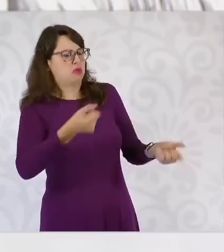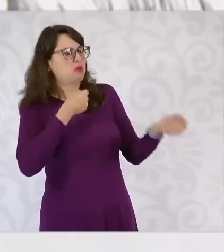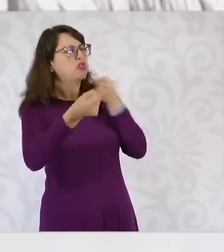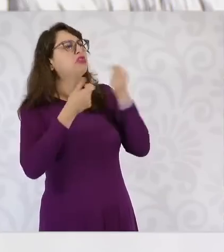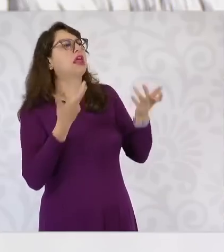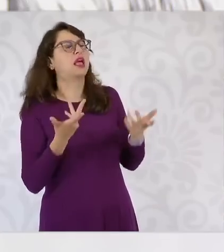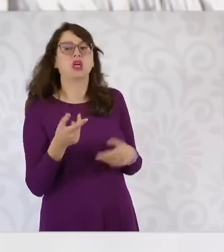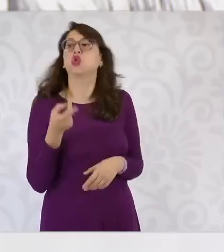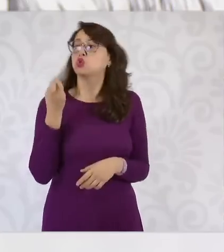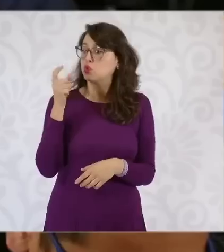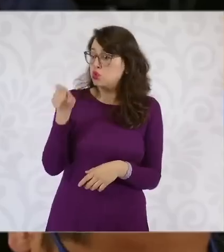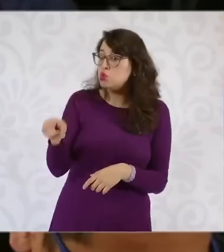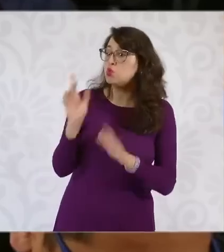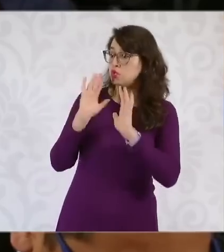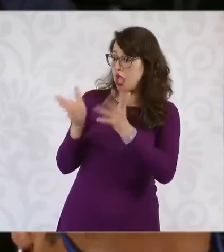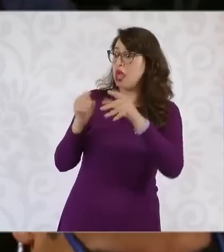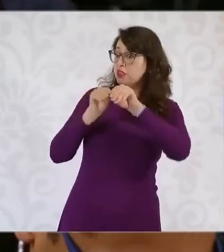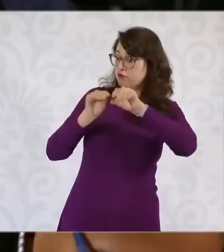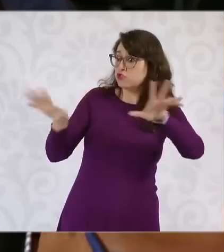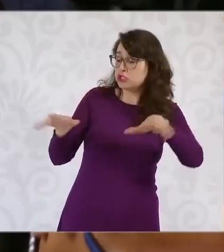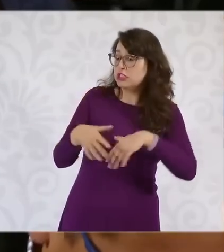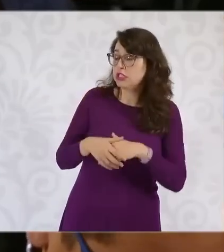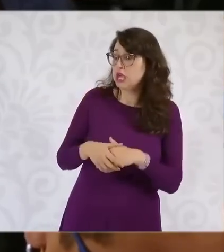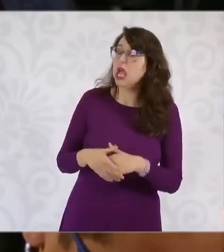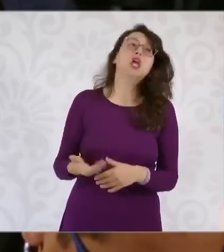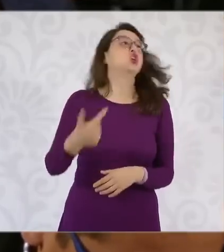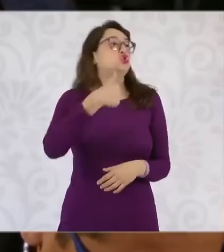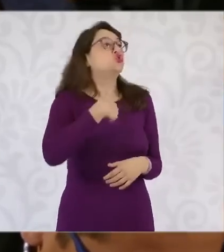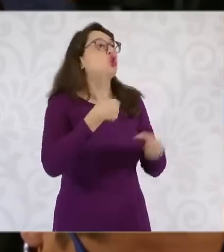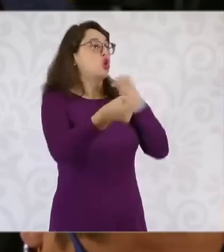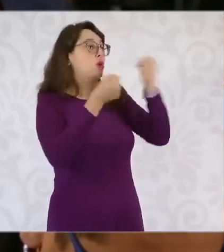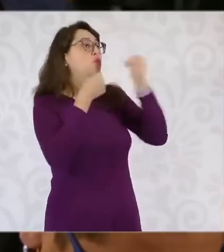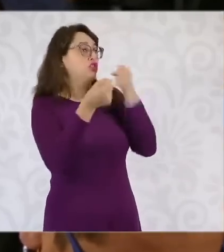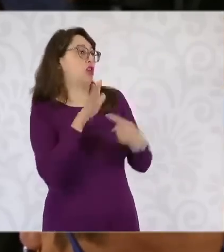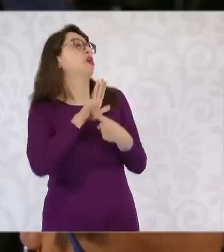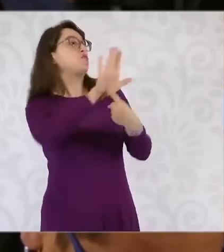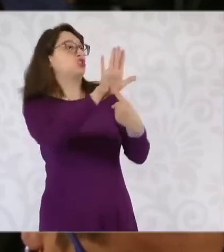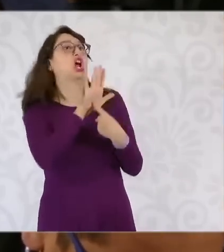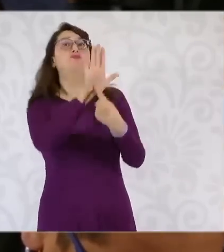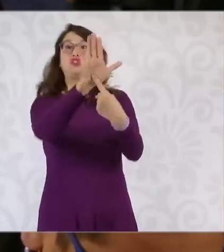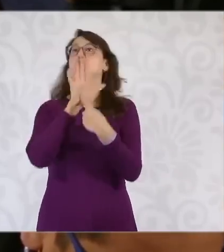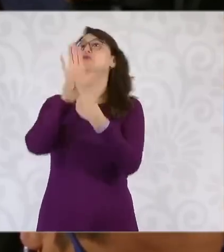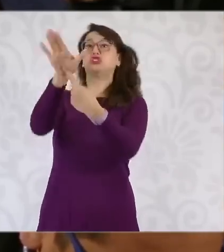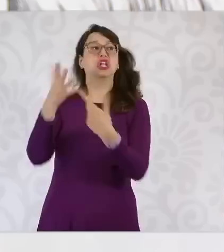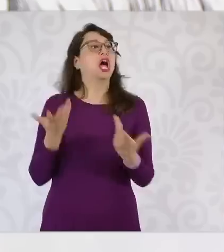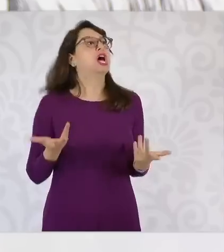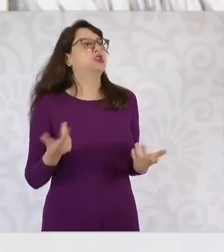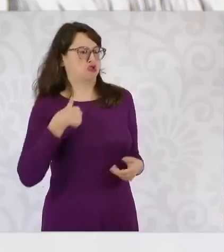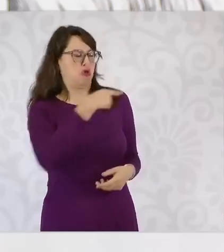esto la la la la función de un reportero es exhibir por eso pregunto dónde lo publicaste yo